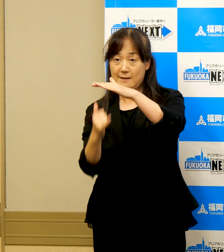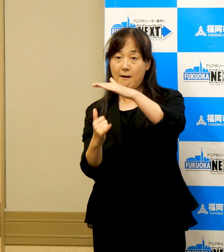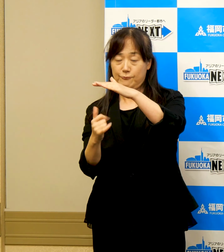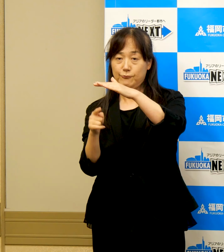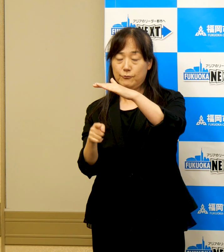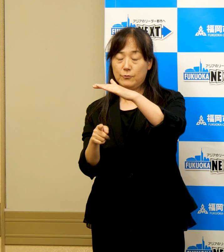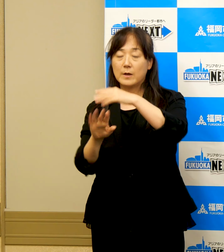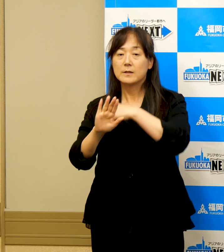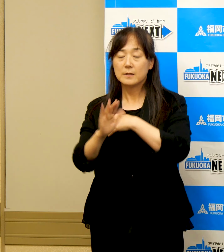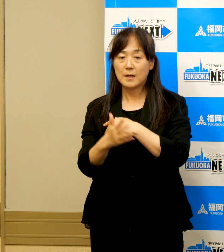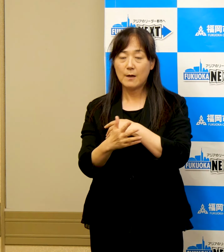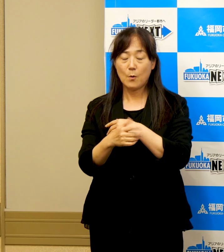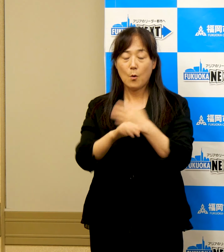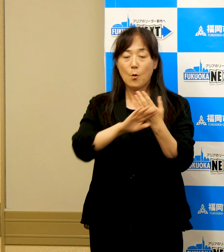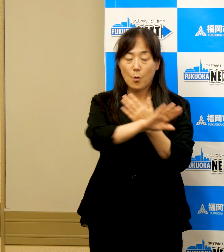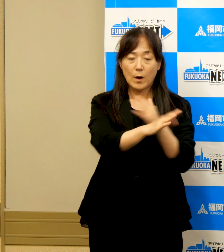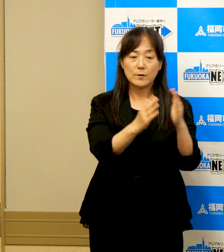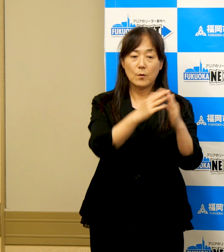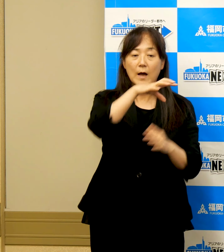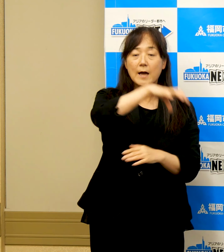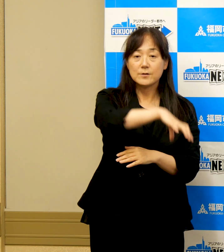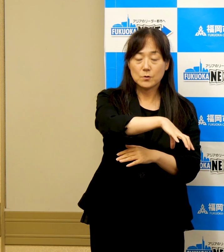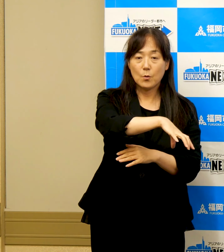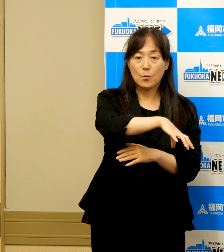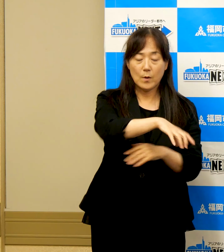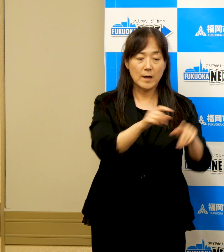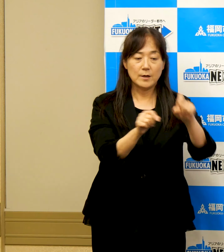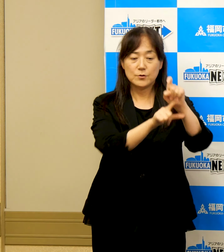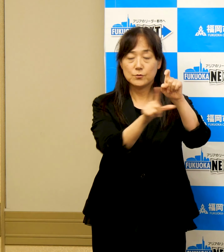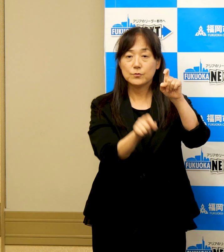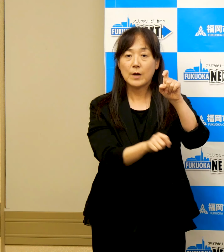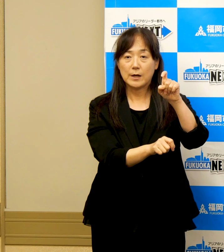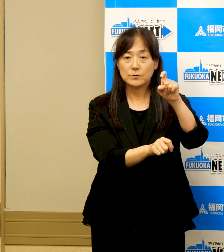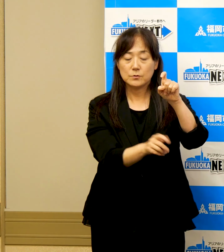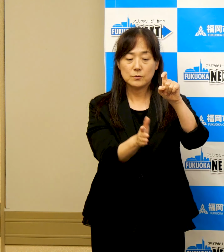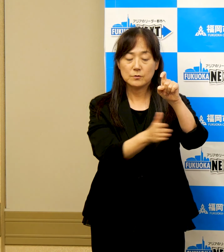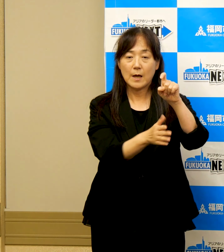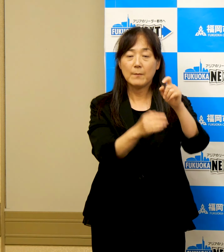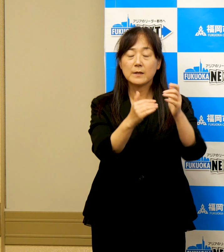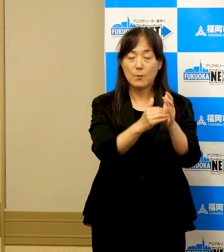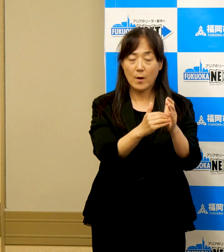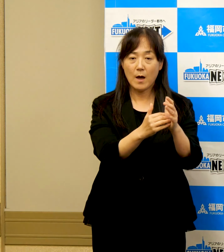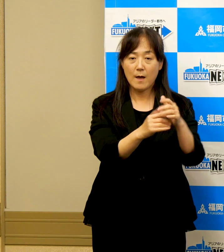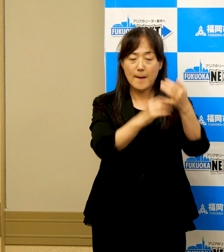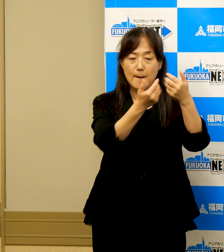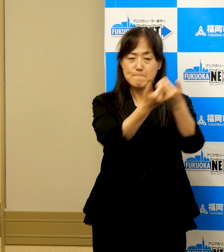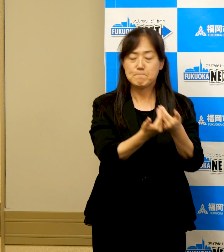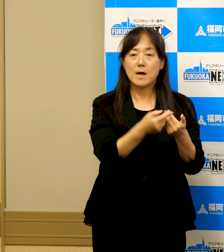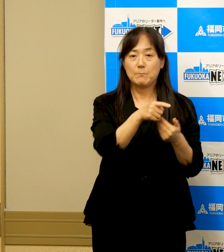一方でほかの集団接種会場は 10月の中頃まで空きがなかったりするんですけれども